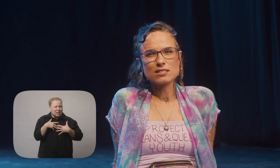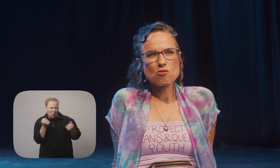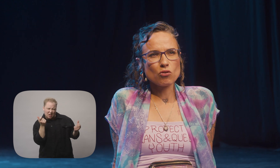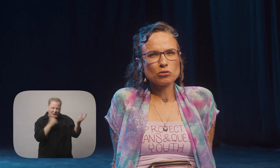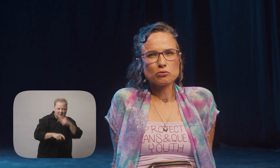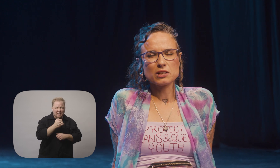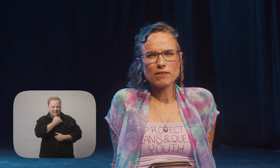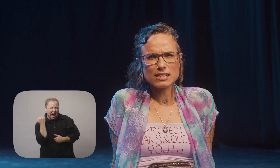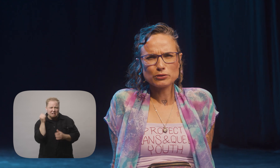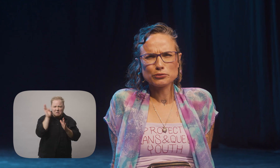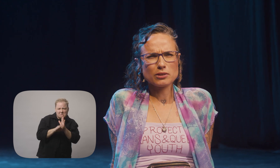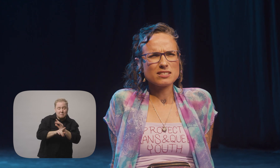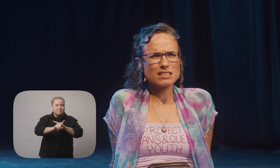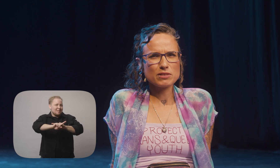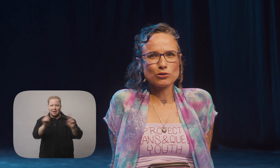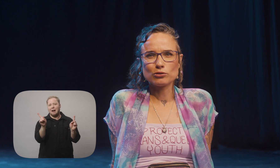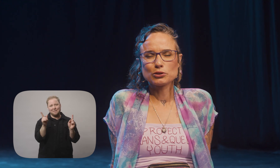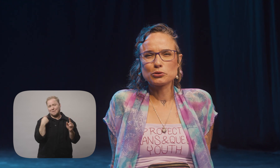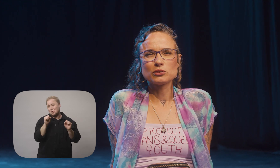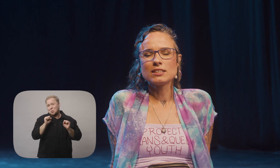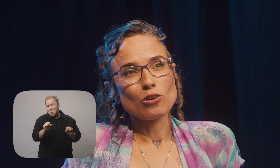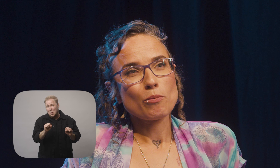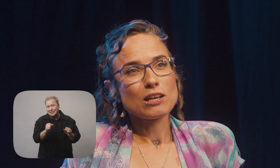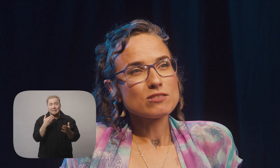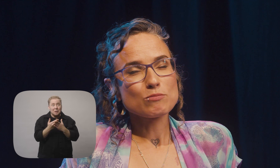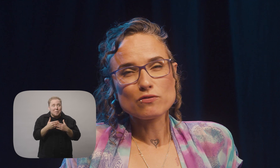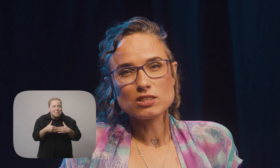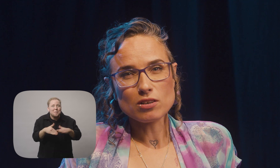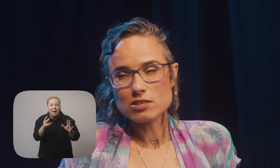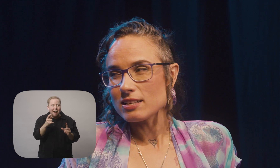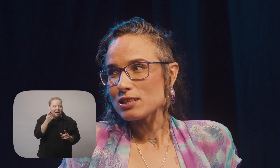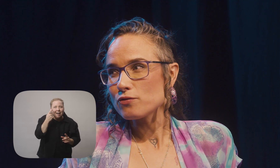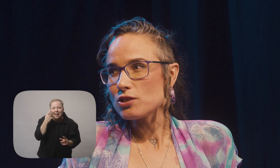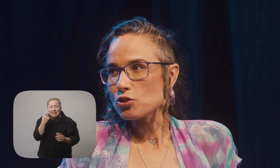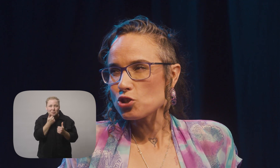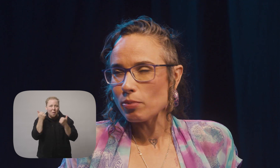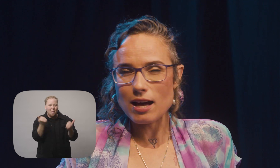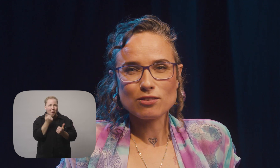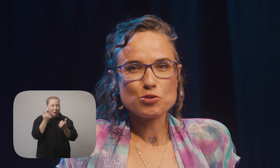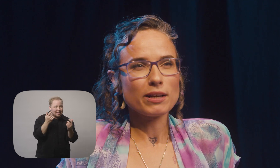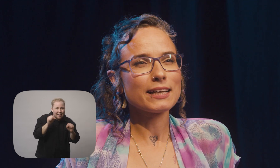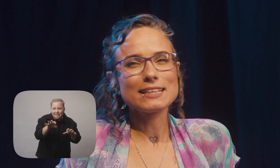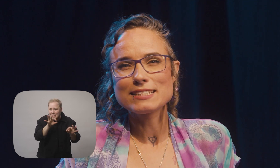Aggression und vor Gewalt und vor Diskriminierung und Unterdrückung. Und darüber hinaus gibt so viel tolles zu entdecken, so viele schöne Sprachen und spannende Realitäten